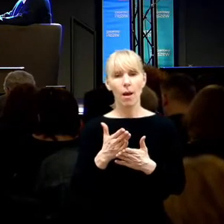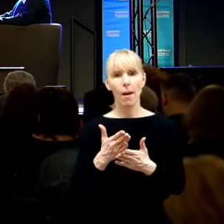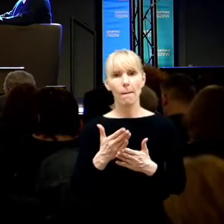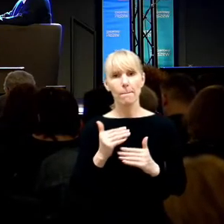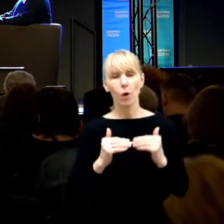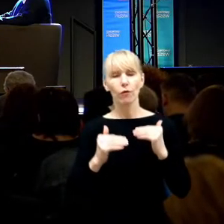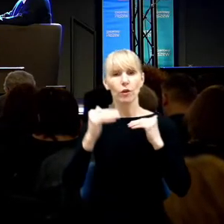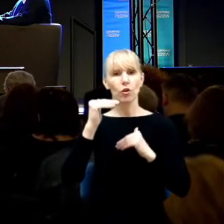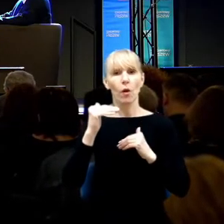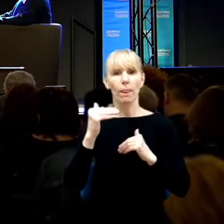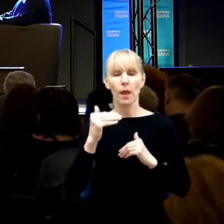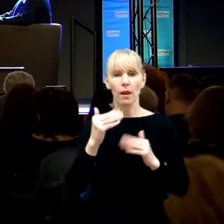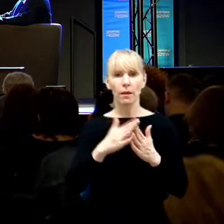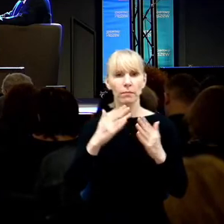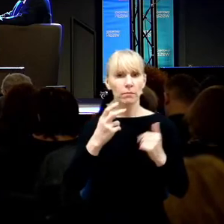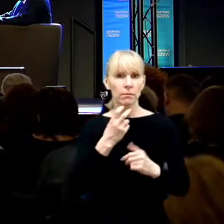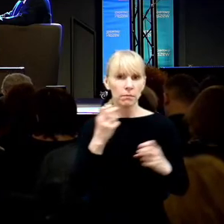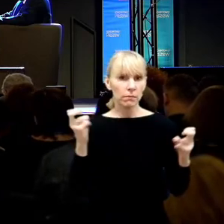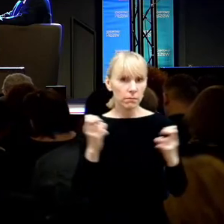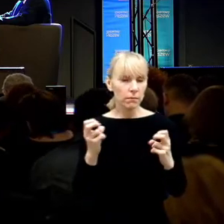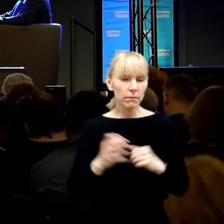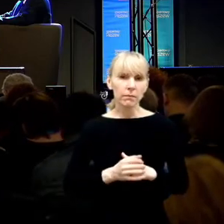Właściwa ustawa została już przyjęta